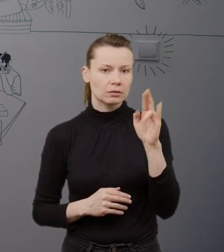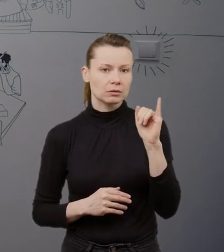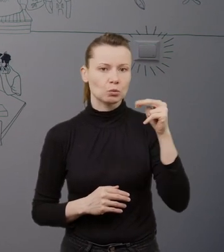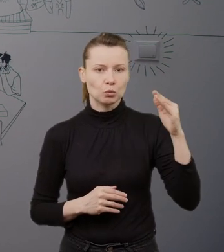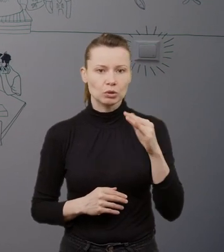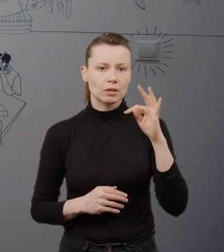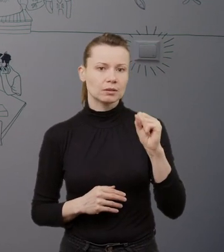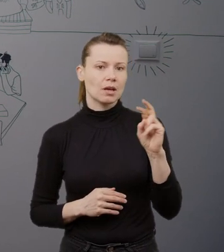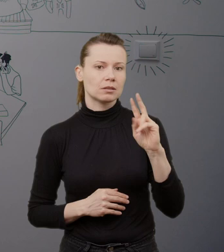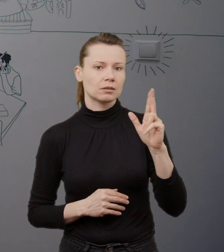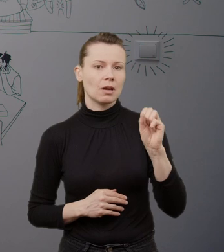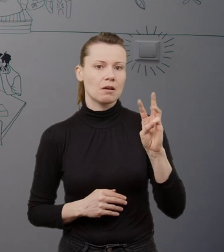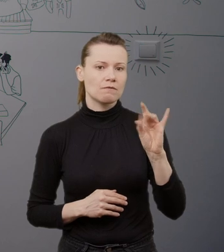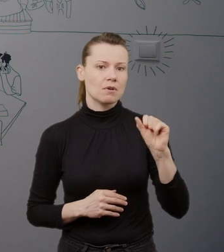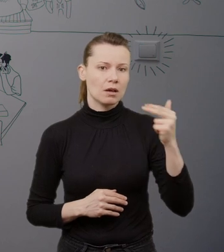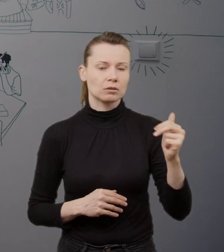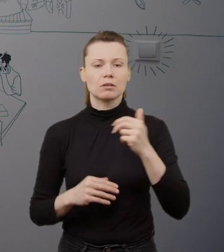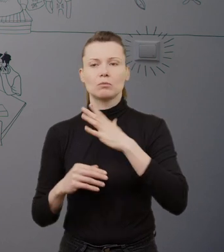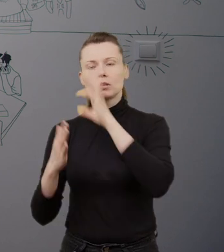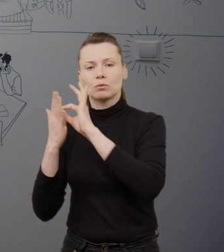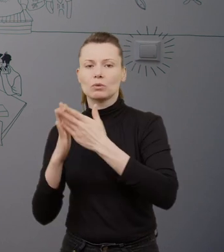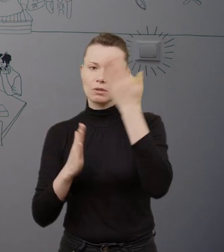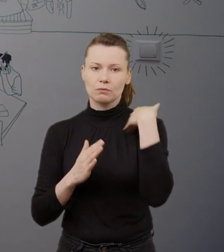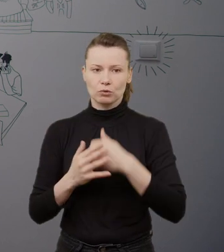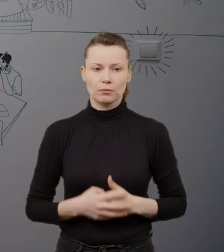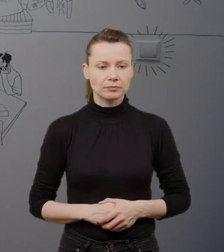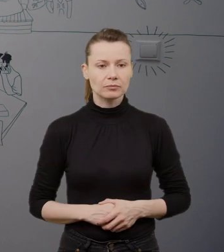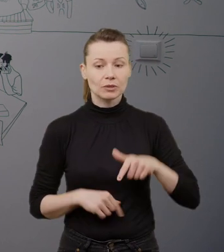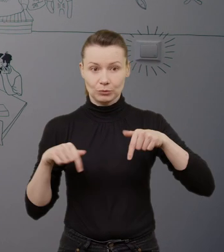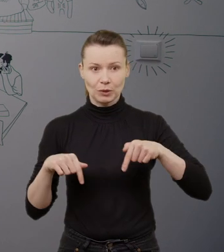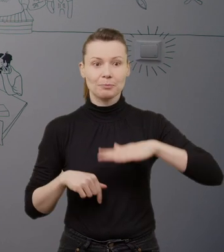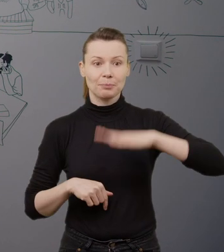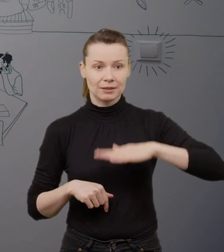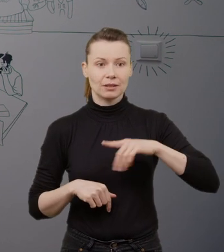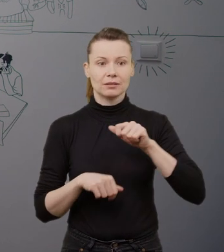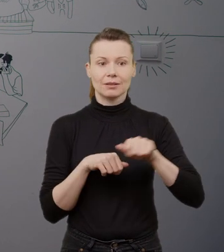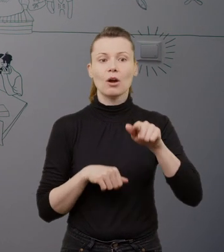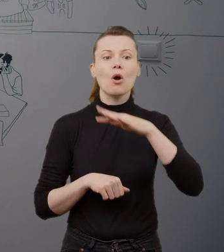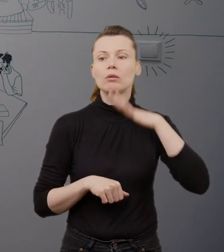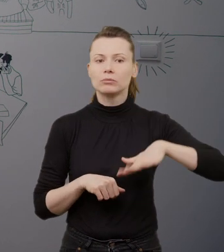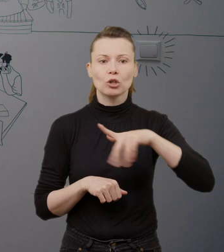jest mural Mariusza Tarkawiana sprzed lat. Kolorem tego piętra jest kolor zielony